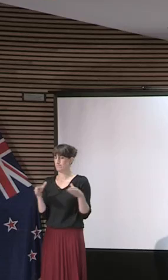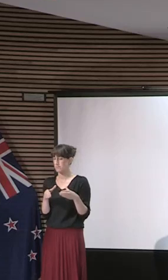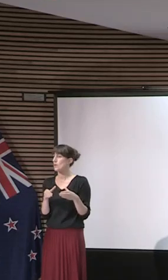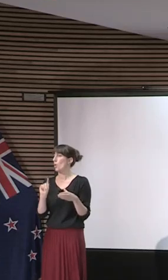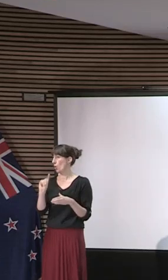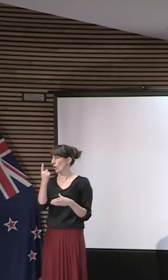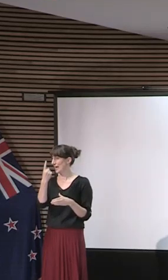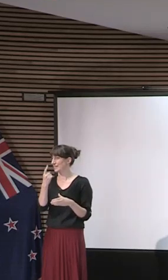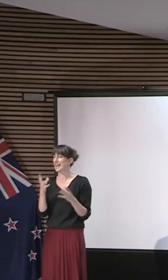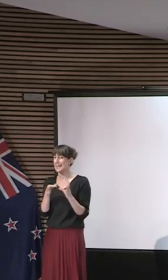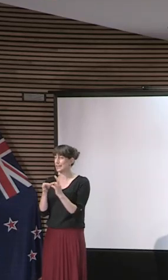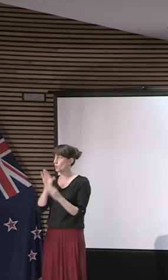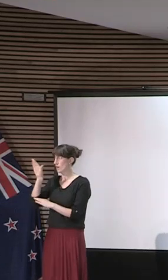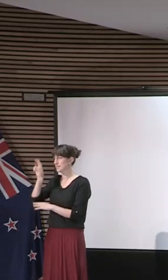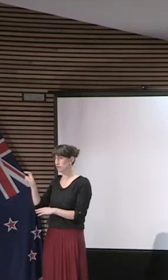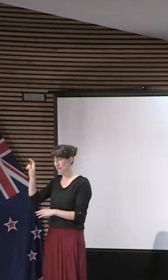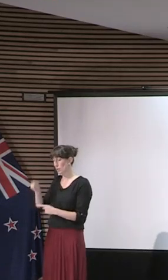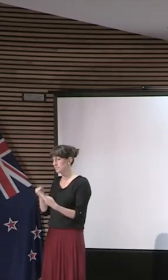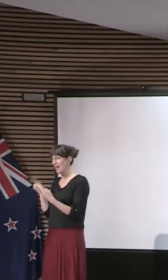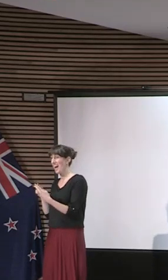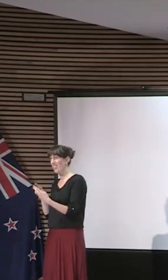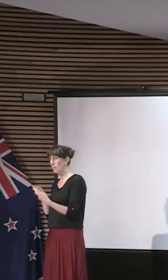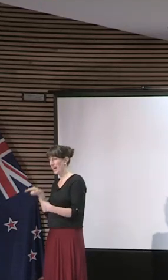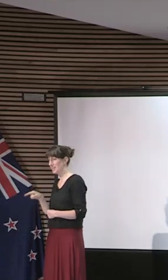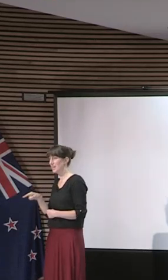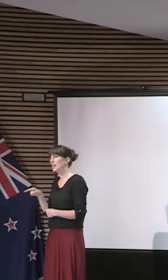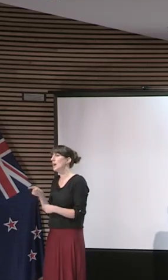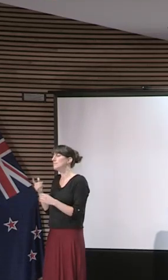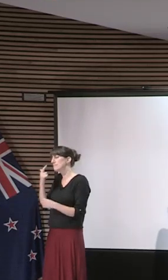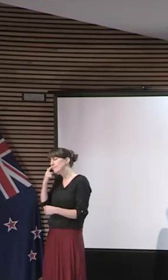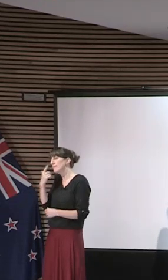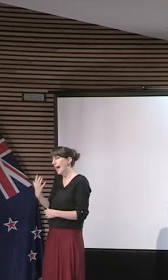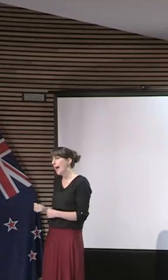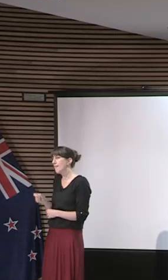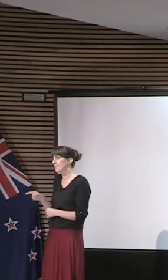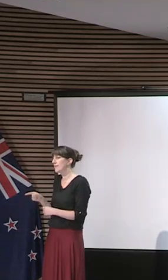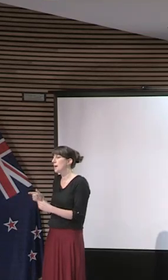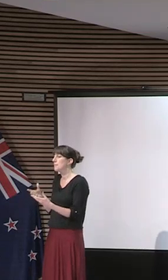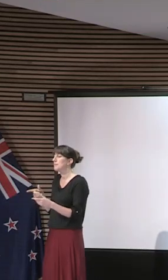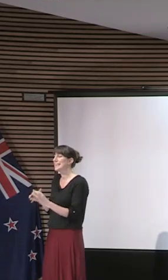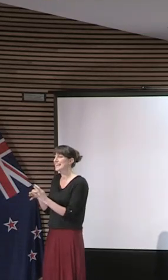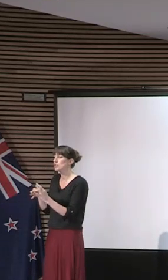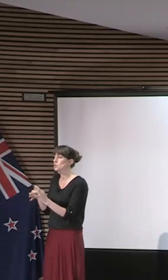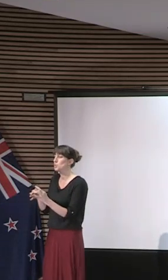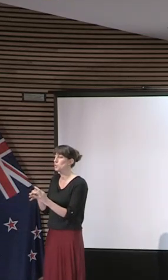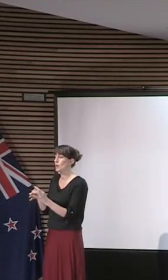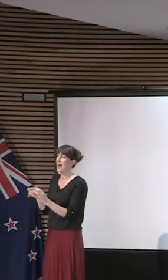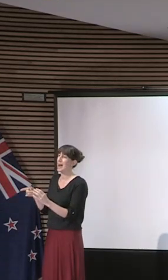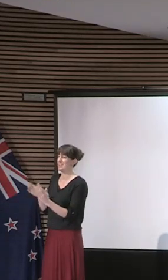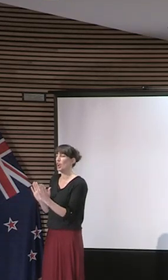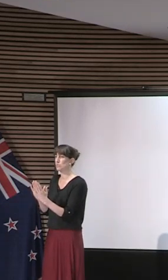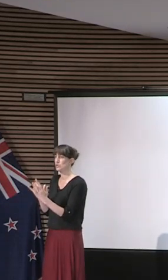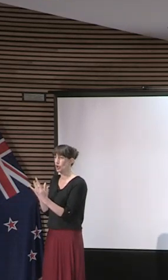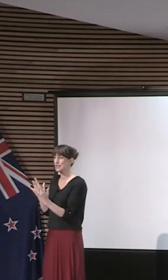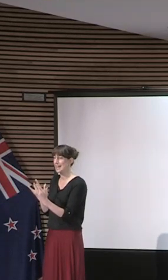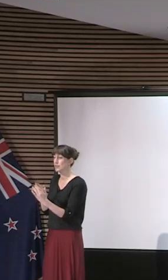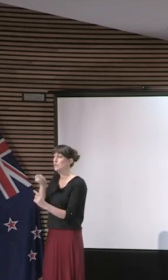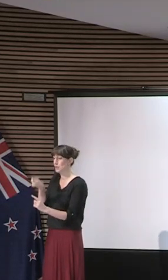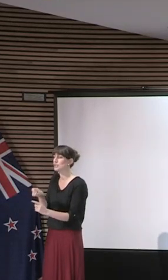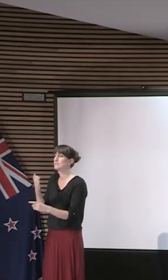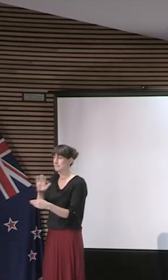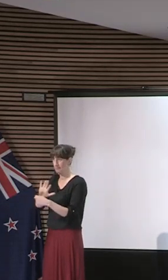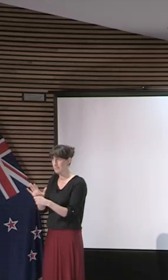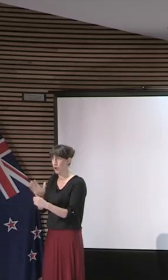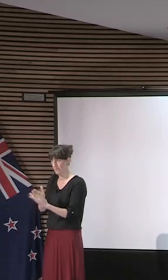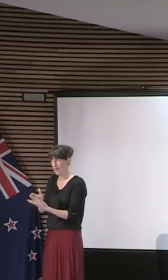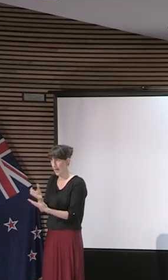rua aku keehi mo nga COVID-19